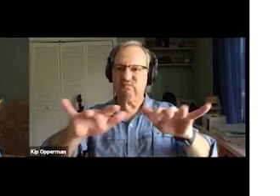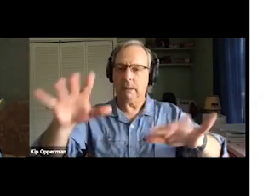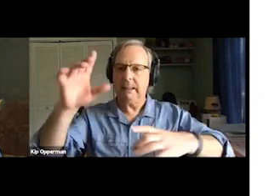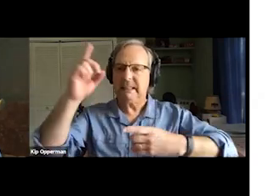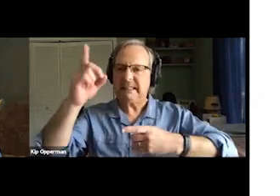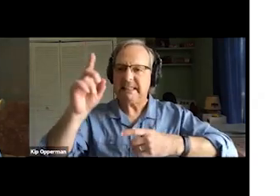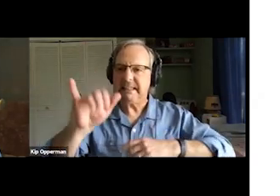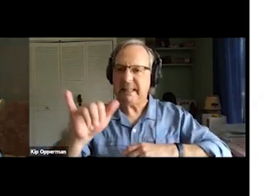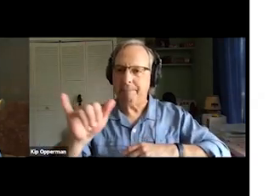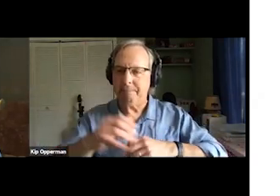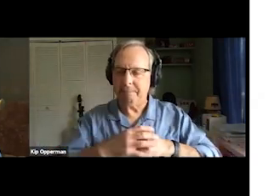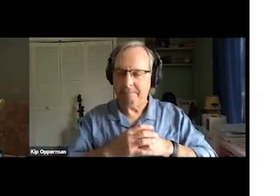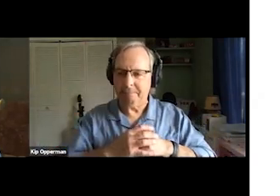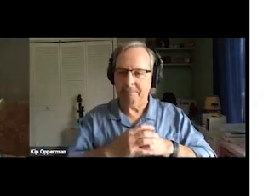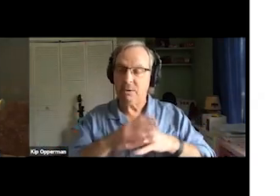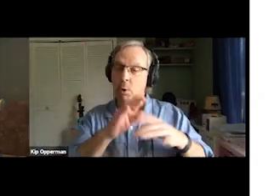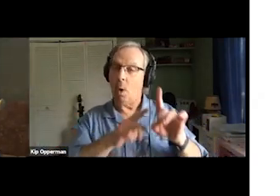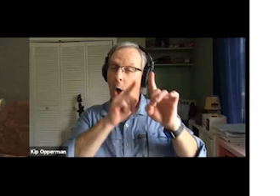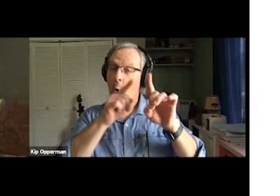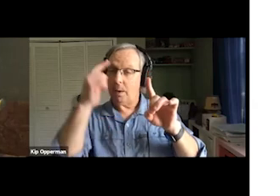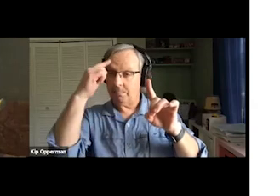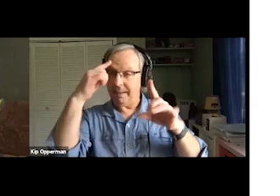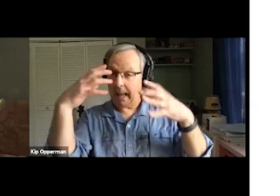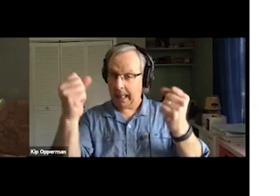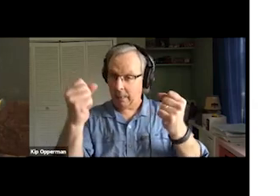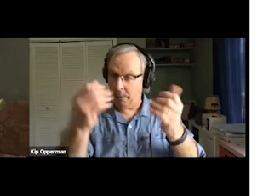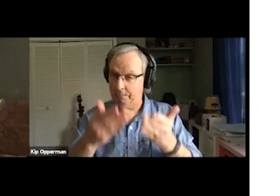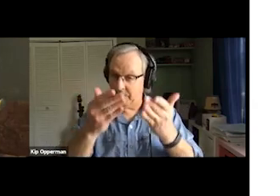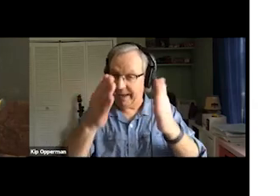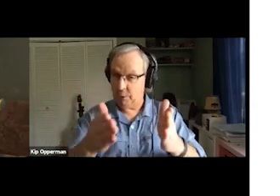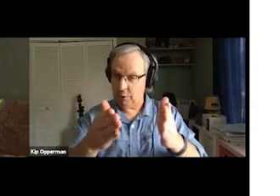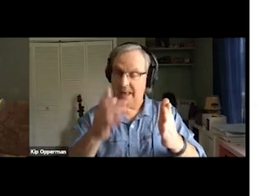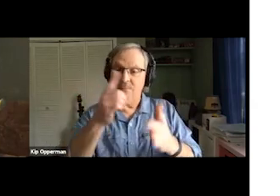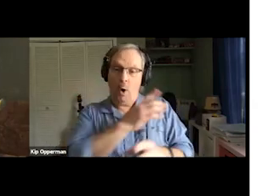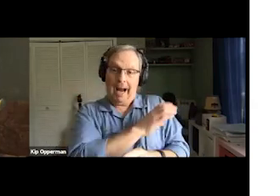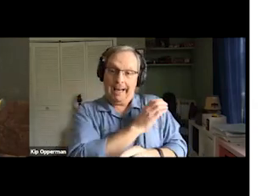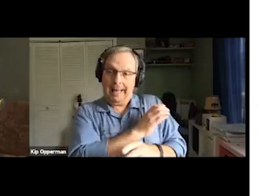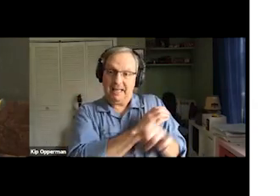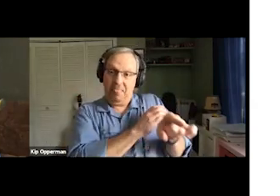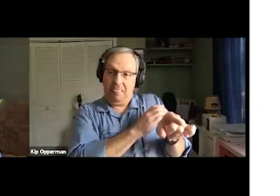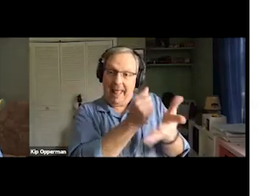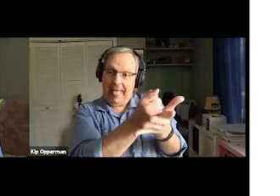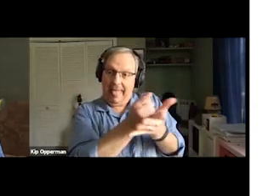Entonces, nuestro objetivo como proveedores de salud mental y por el bien de nuestros clientes, y realmente ellos también nos ayudan de muchas maneras,